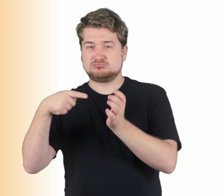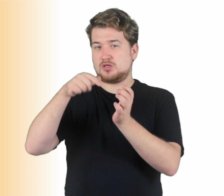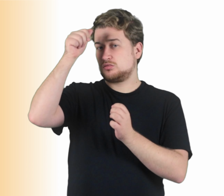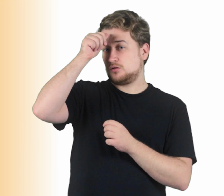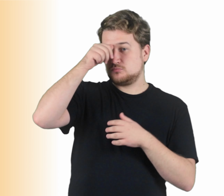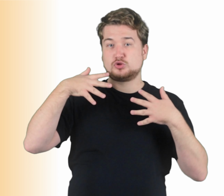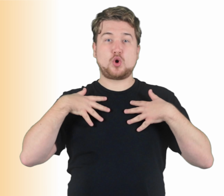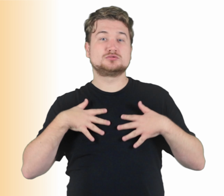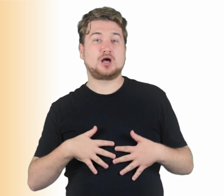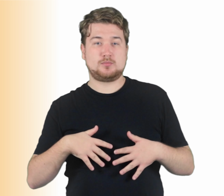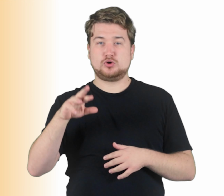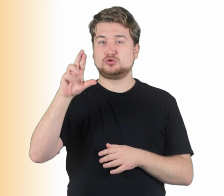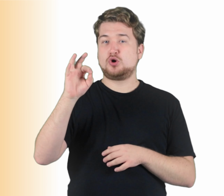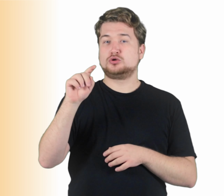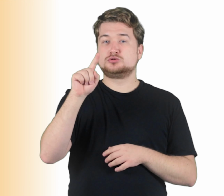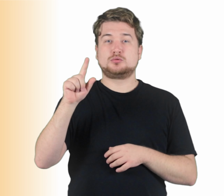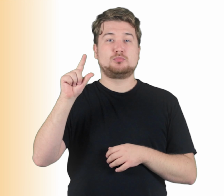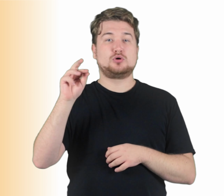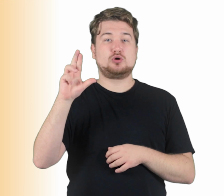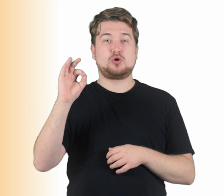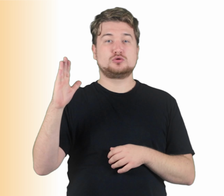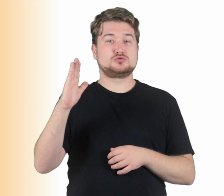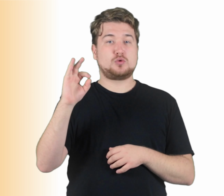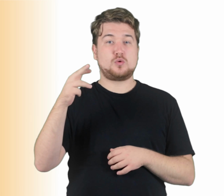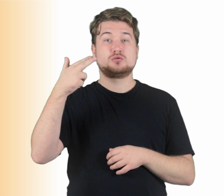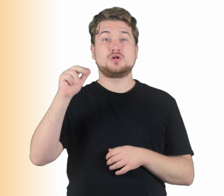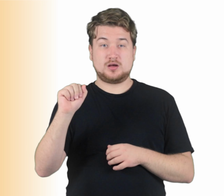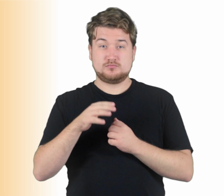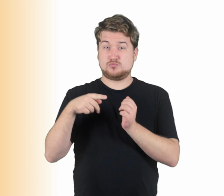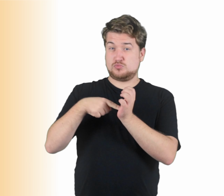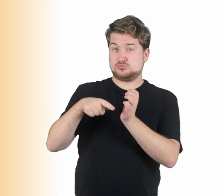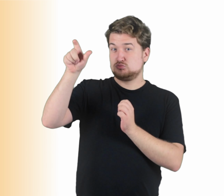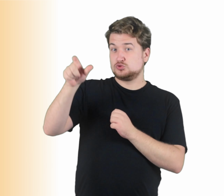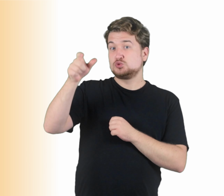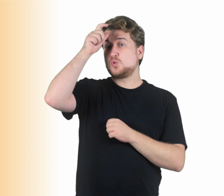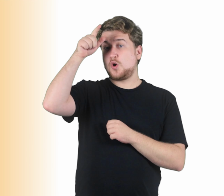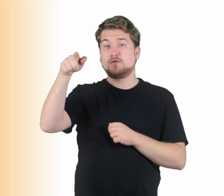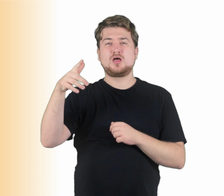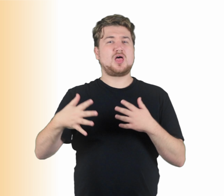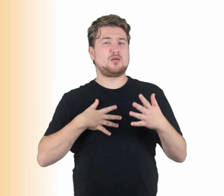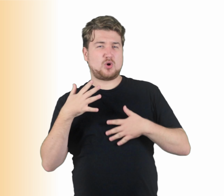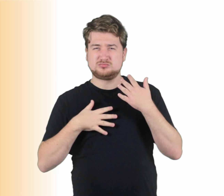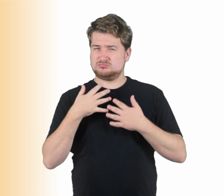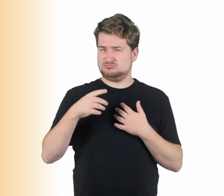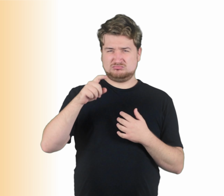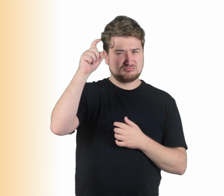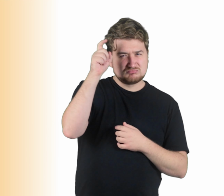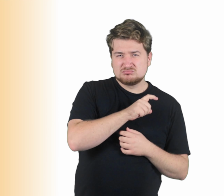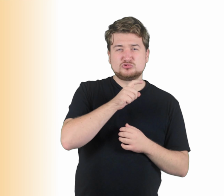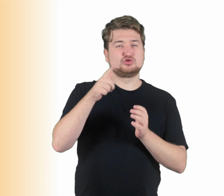To tożsamość rozproszona. To człowiek, który doświadcza wielu negatywnych stanów emocjonalnych,